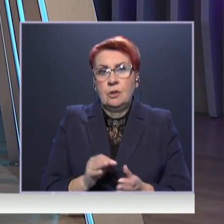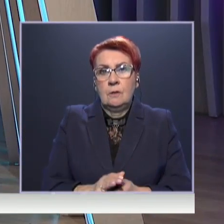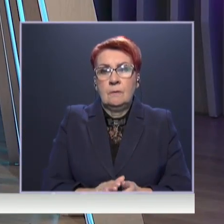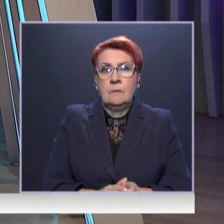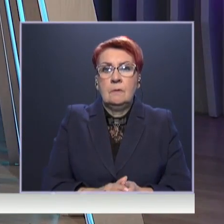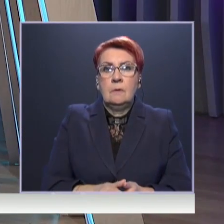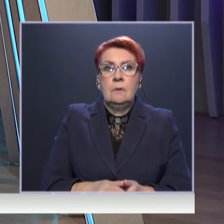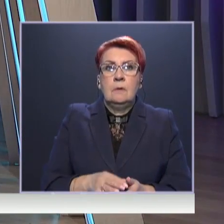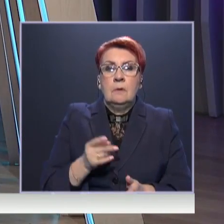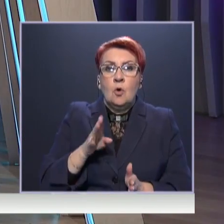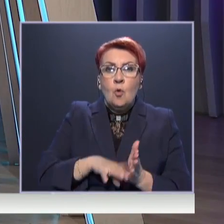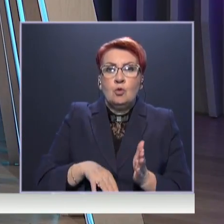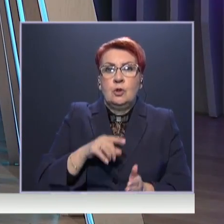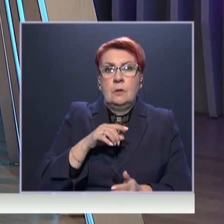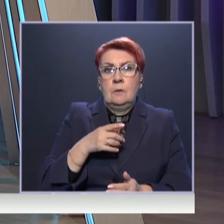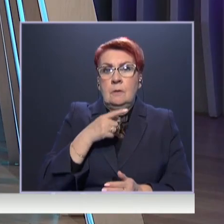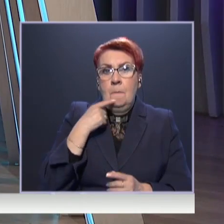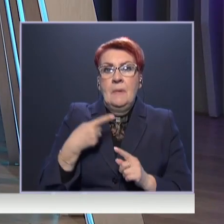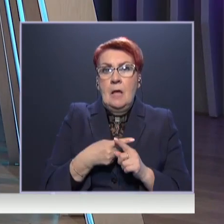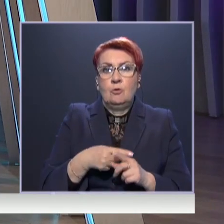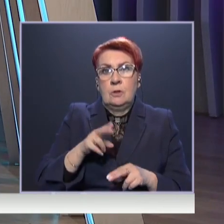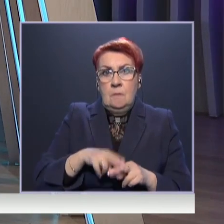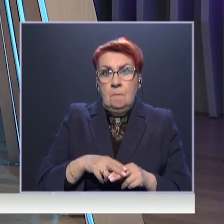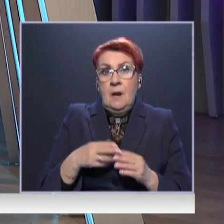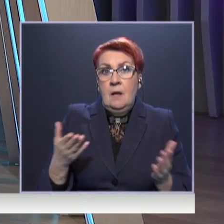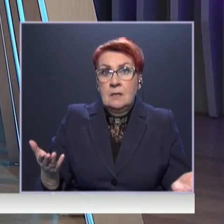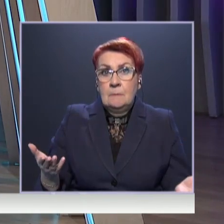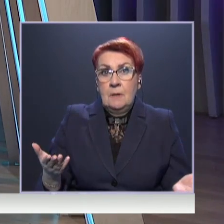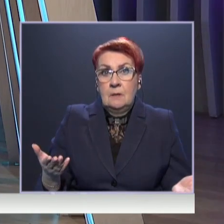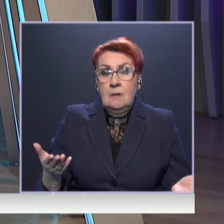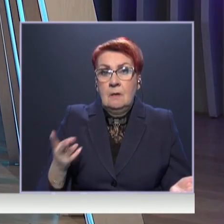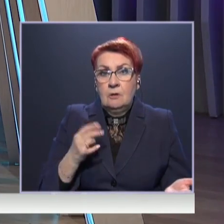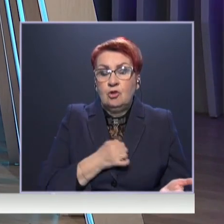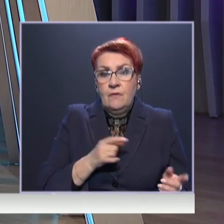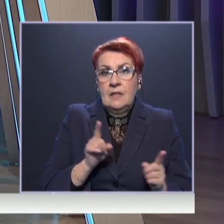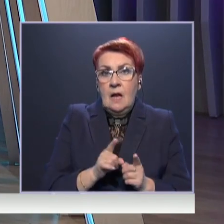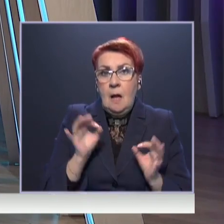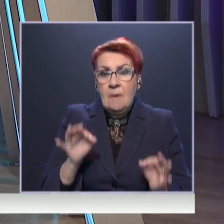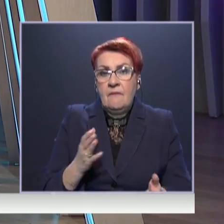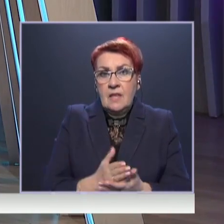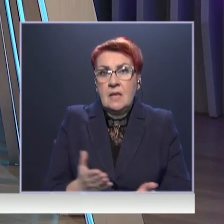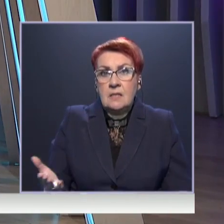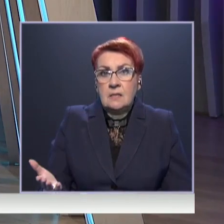паспорта сейчас лишь паспорт гражданина Российской Федерации К сожалению вот такая Правда жизни спасибо